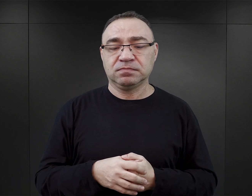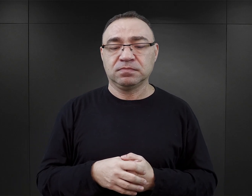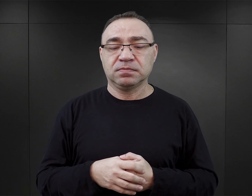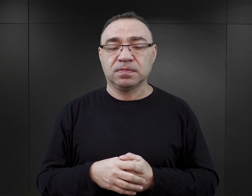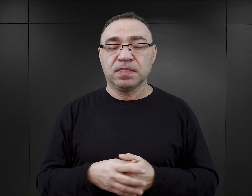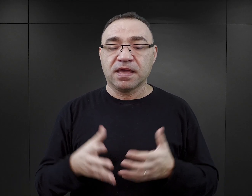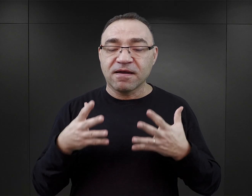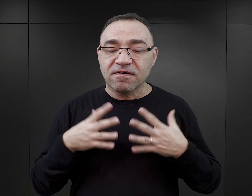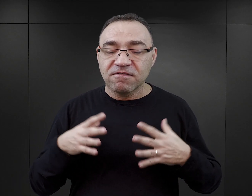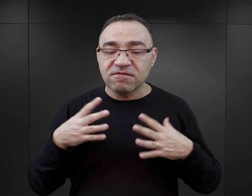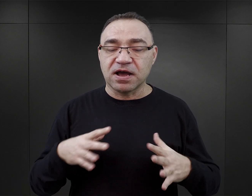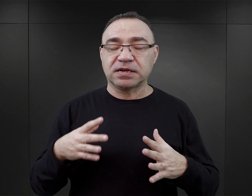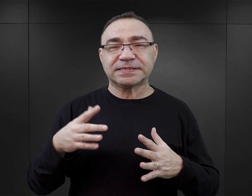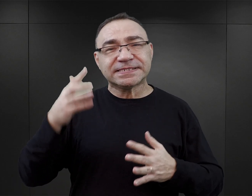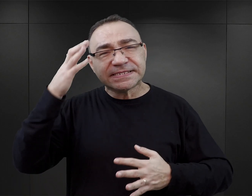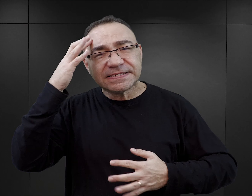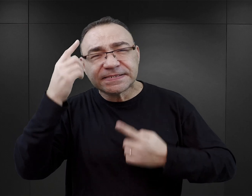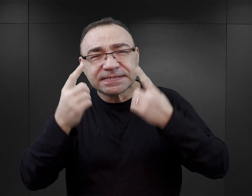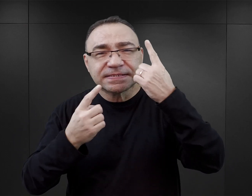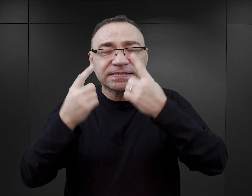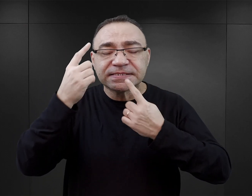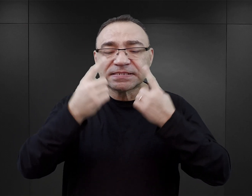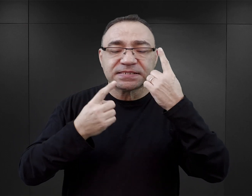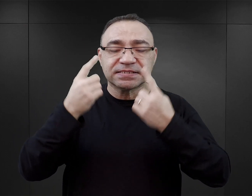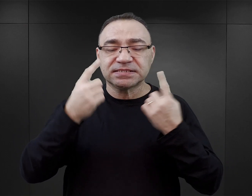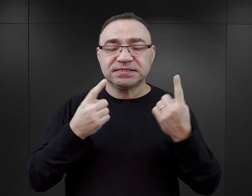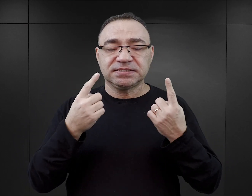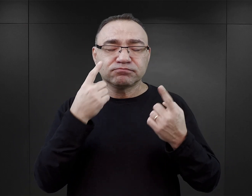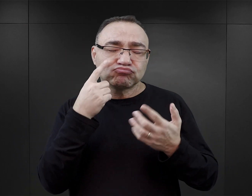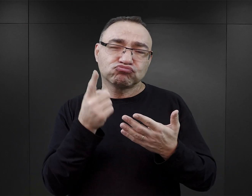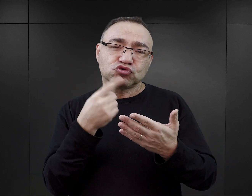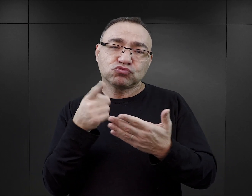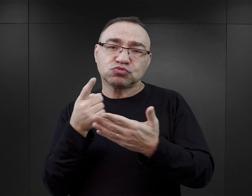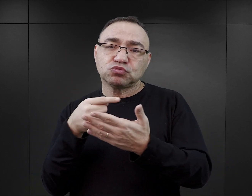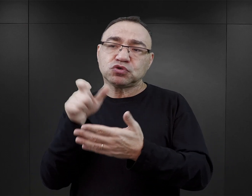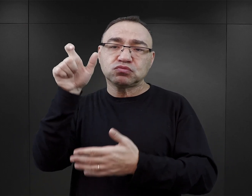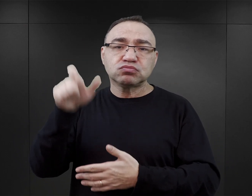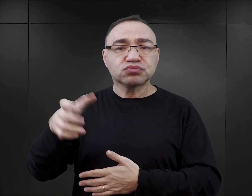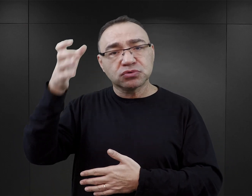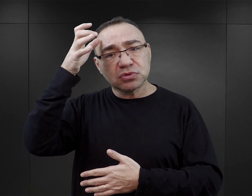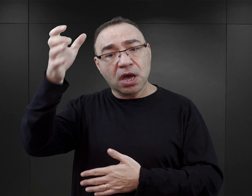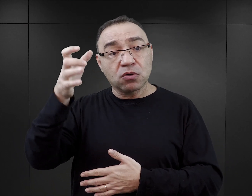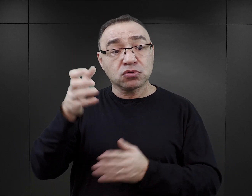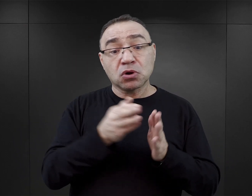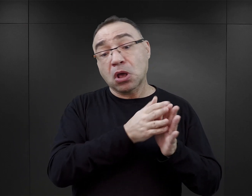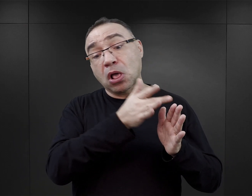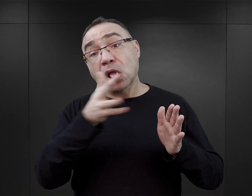Także tutaj warto, z całą pewnością, zastanowić się i po prostu przejrzeć, co autor do tej pory stworzył,